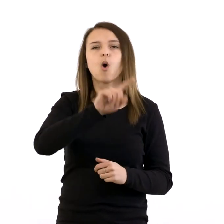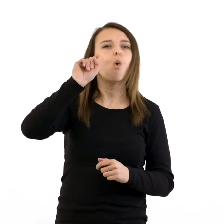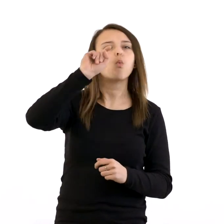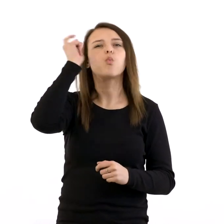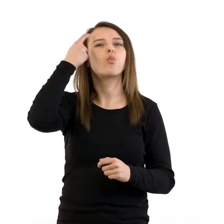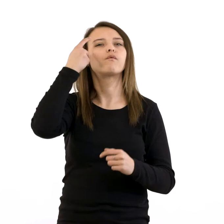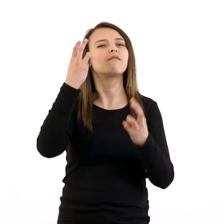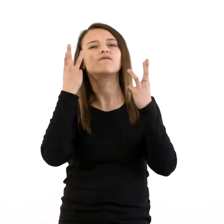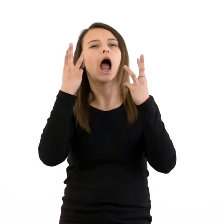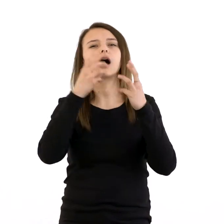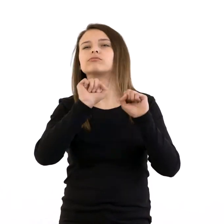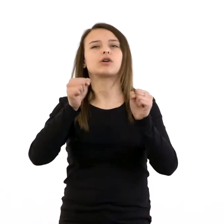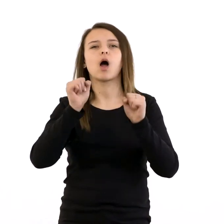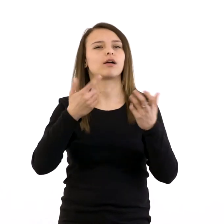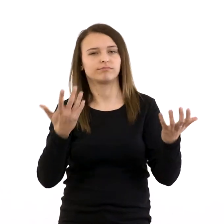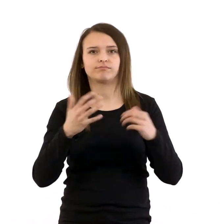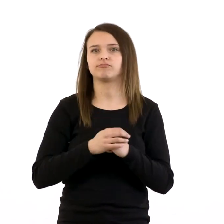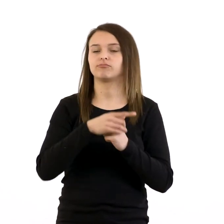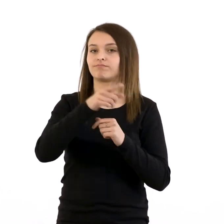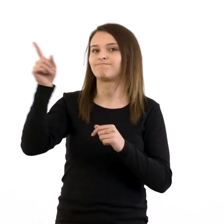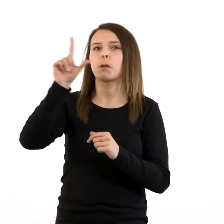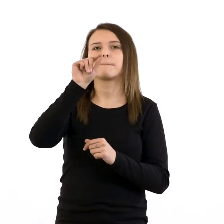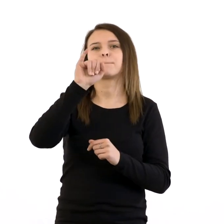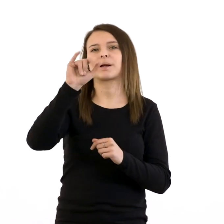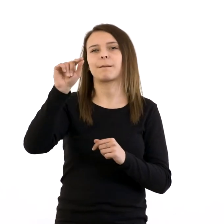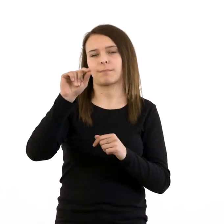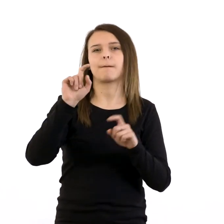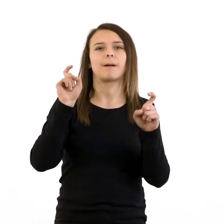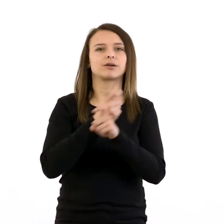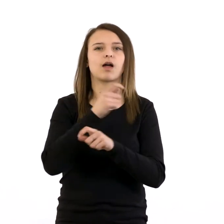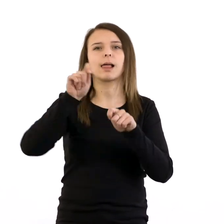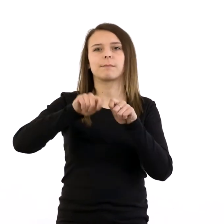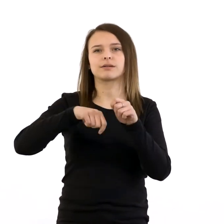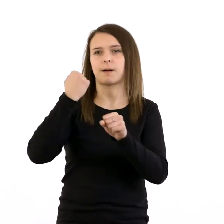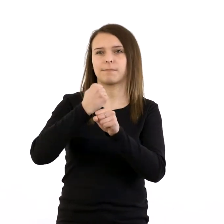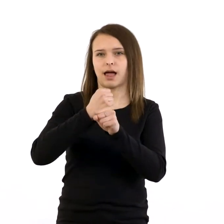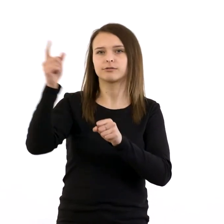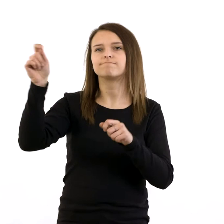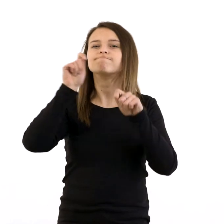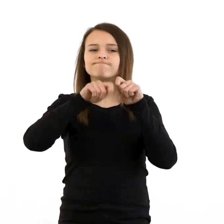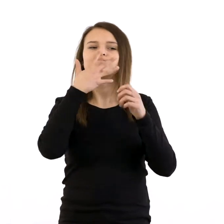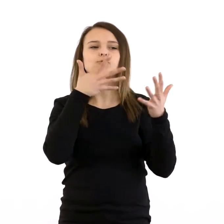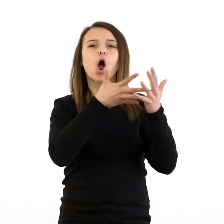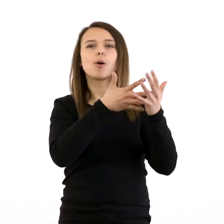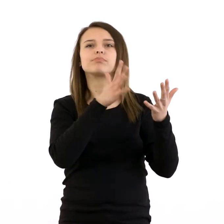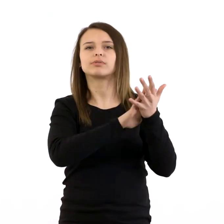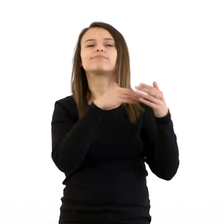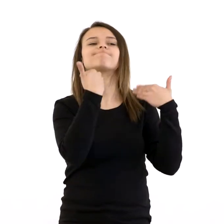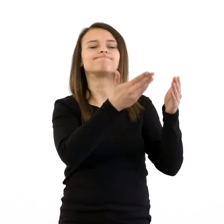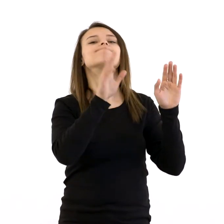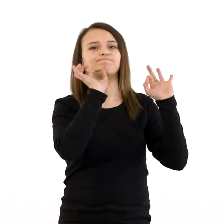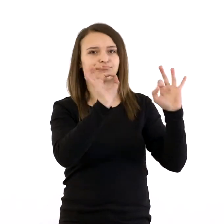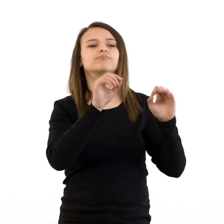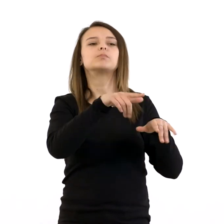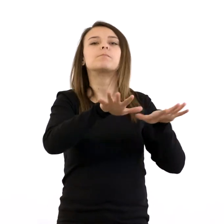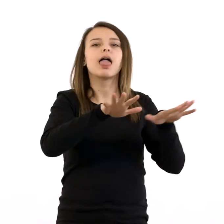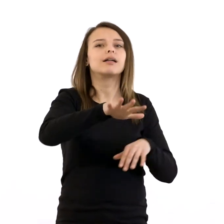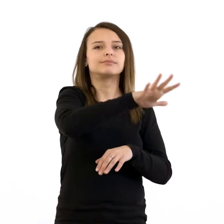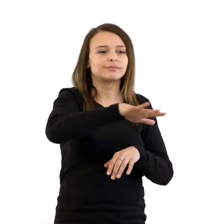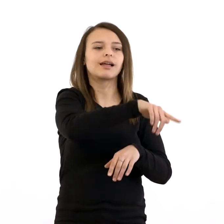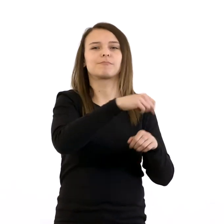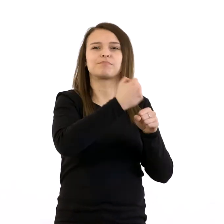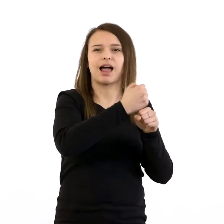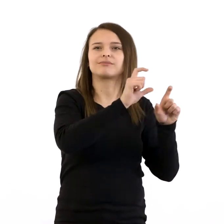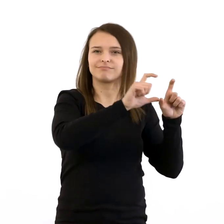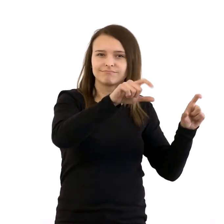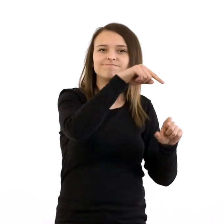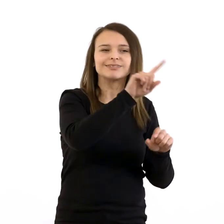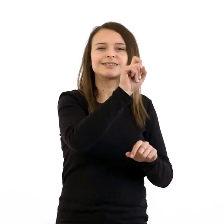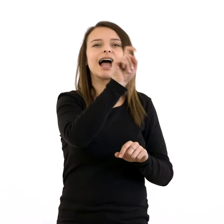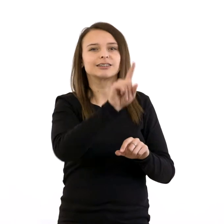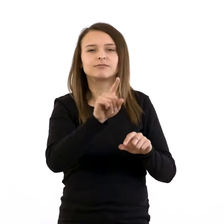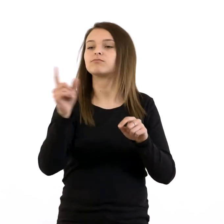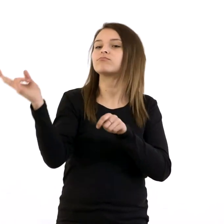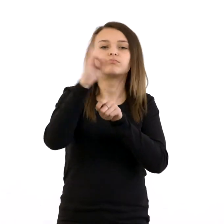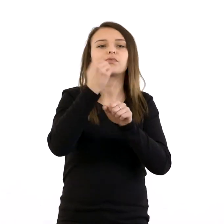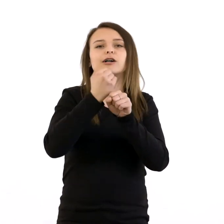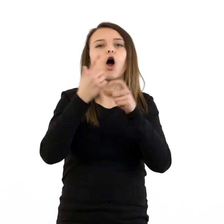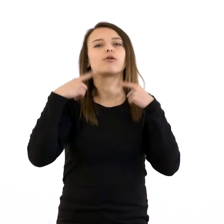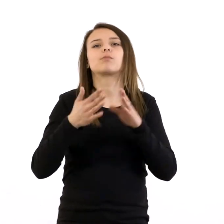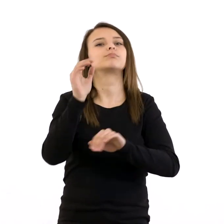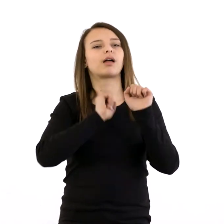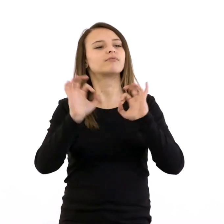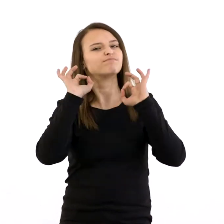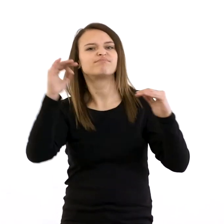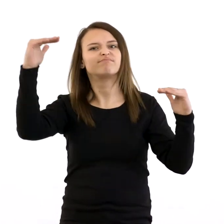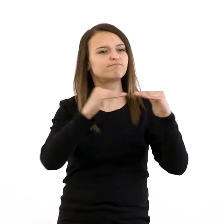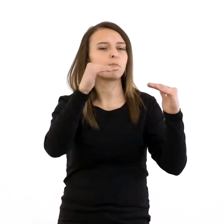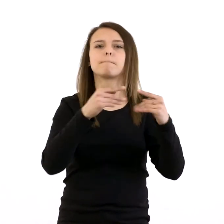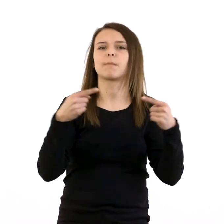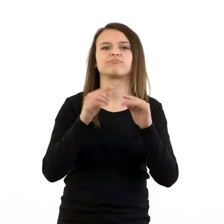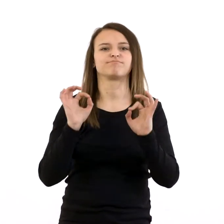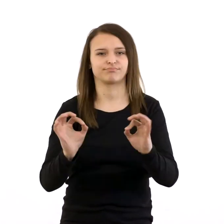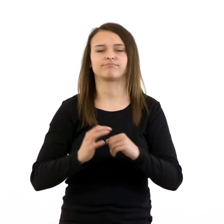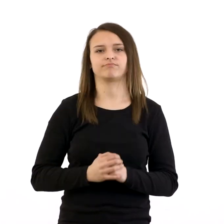Kluczowym działaniem jest otrzymanie od Państwowej Inspekcji Pracy pozytywnej opinii o prawidłowym przystosowaniu siedziby ZAZu do potrzeb pracowników z niepełnosprawnością.